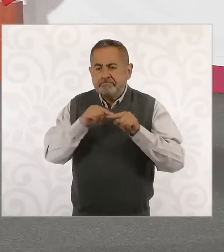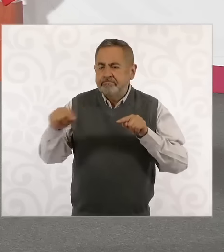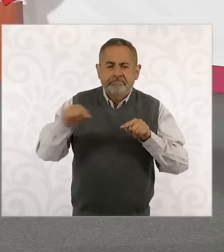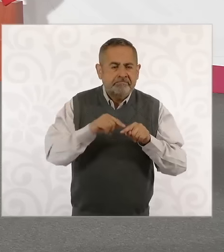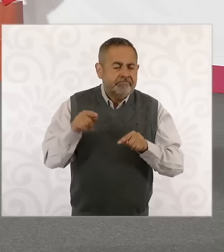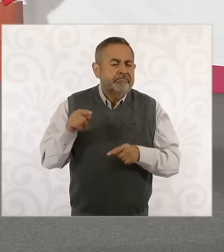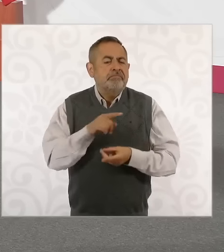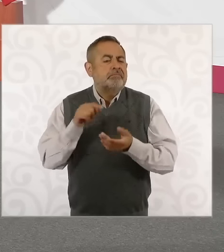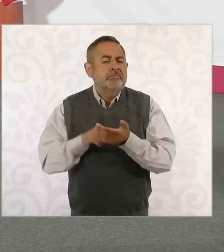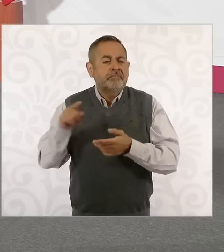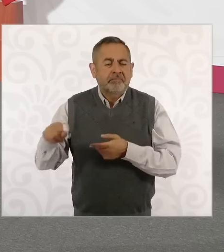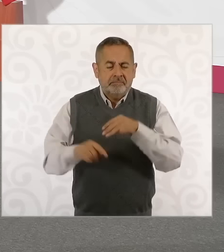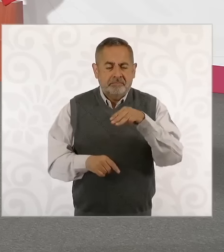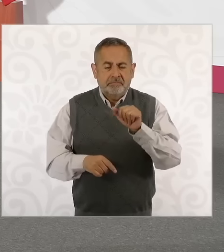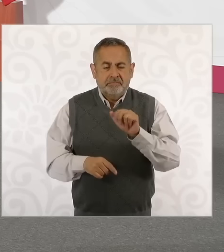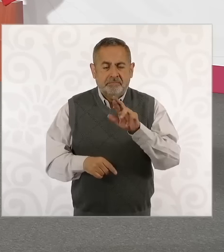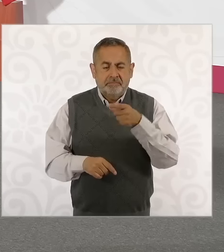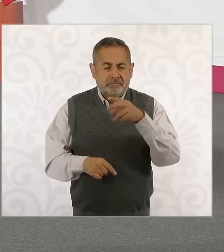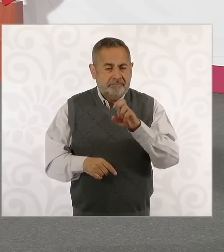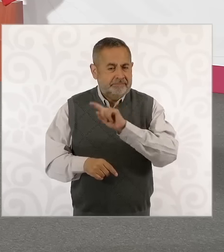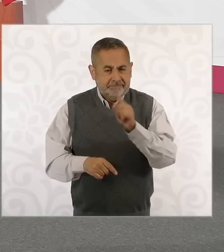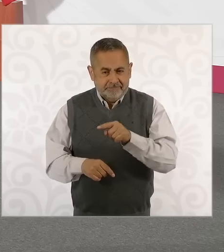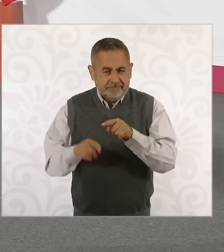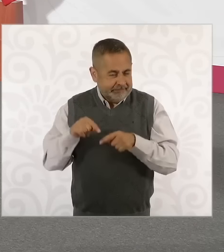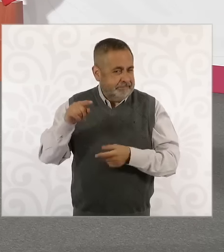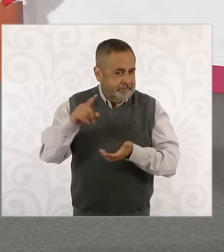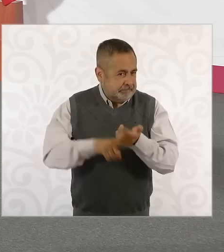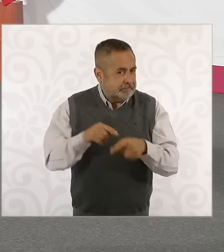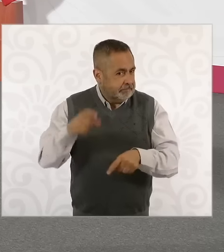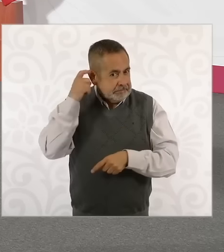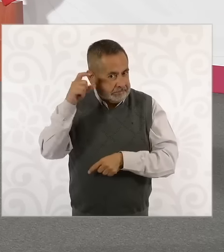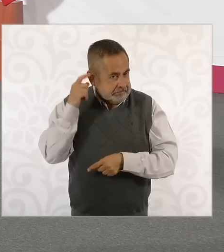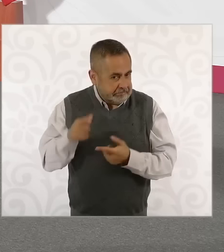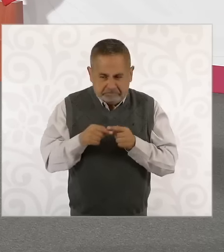que es el el Marqués, por ejemplo, solo dentro de la zona de de Querétaro y también porque tiene eh